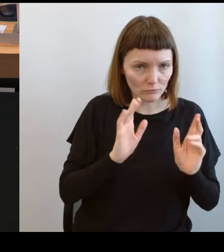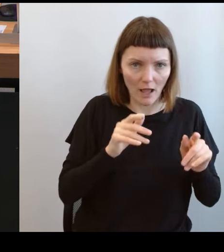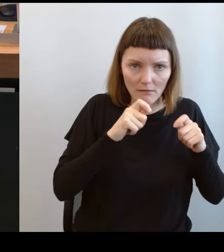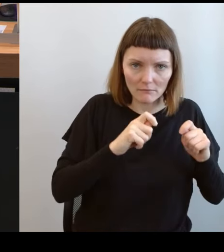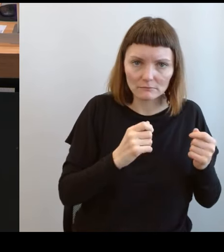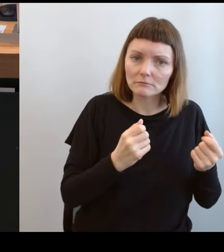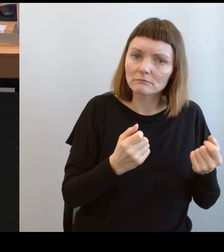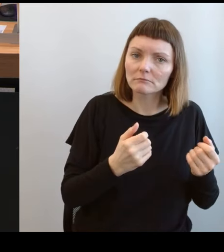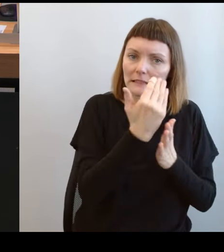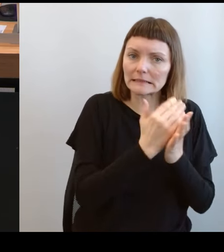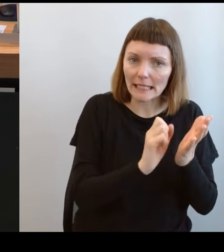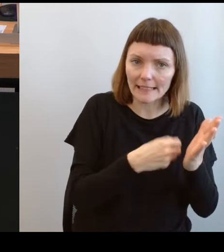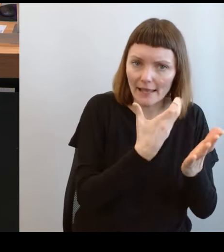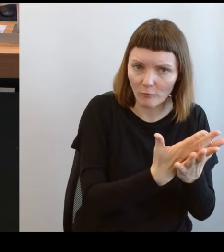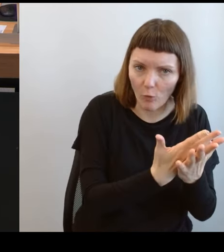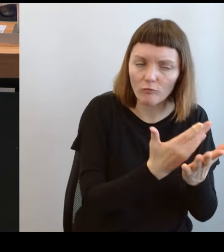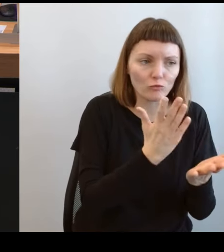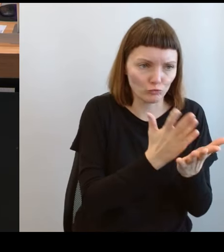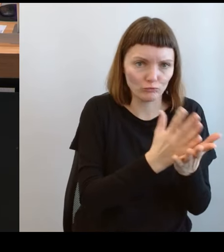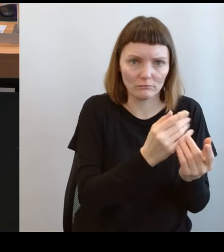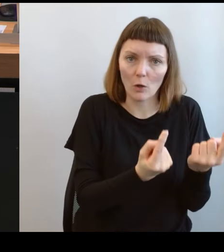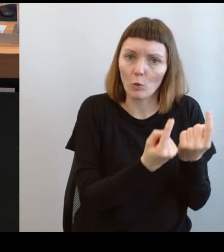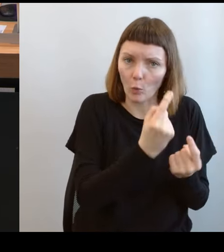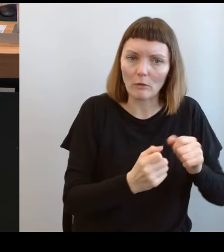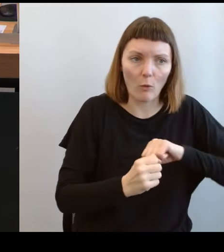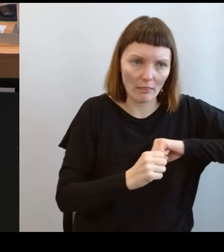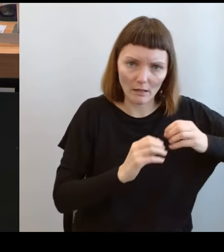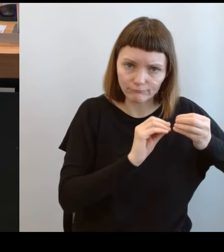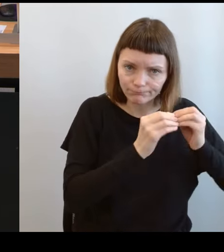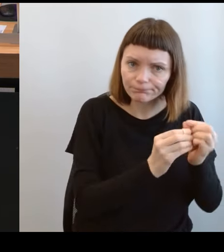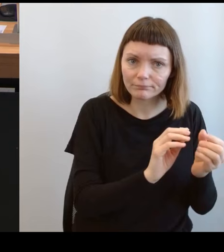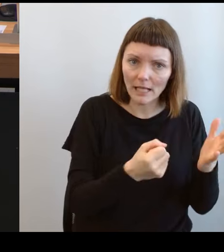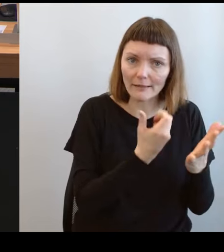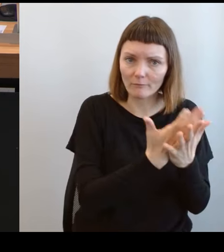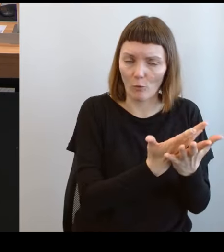wir die Ausweitung der City Tax vorgeschlagen, damals noch abgelehnt von CDU und SPD.